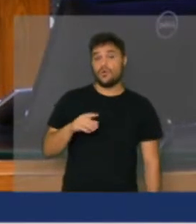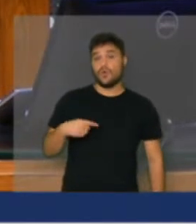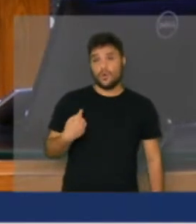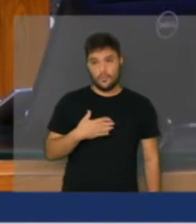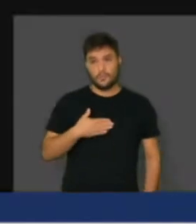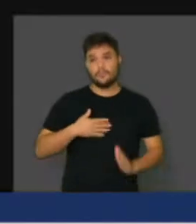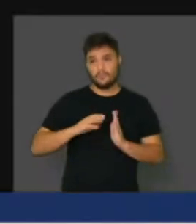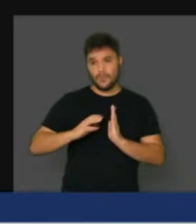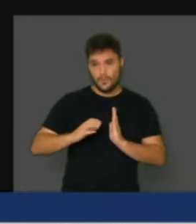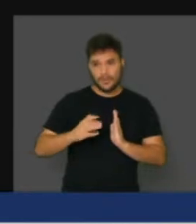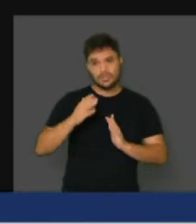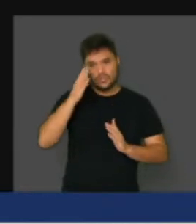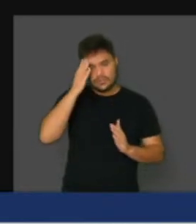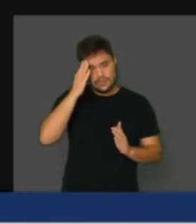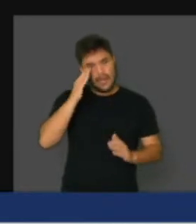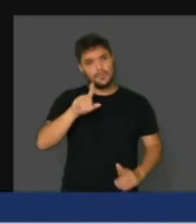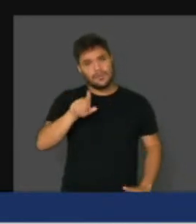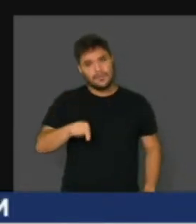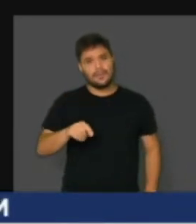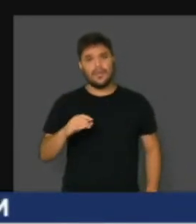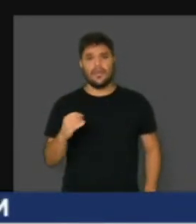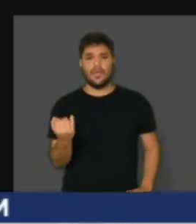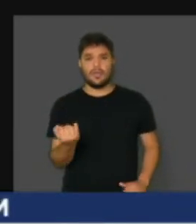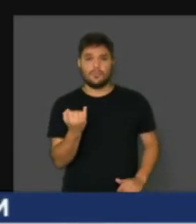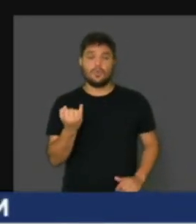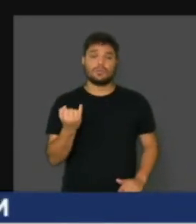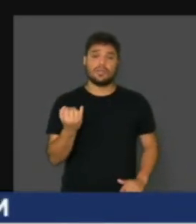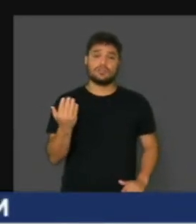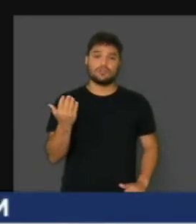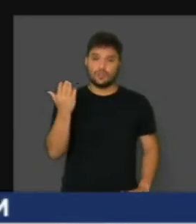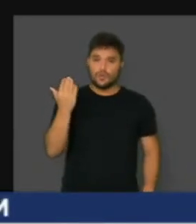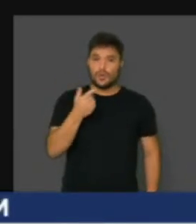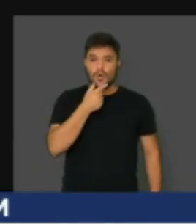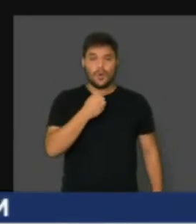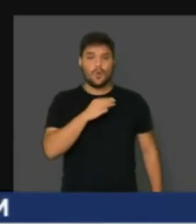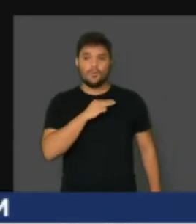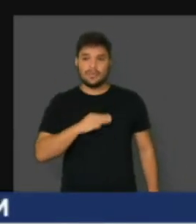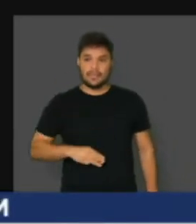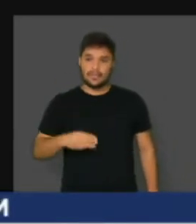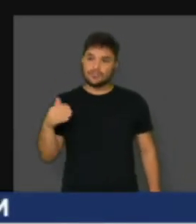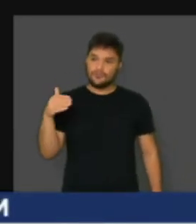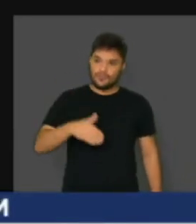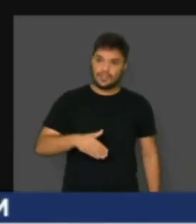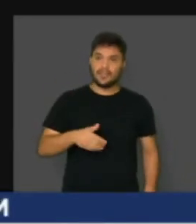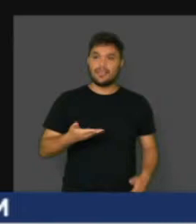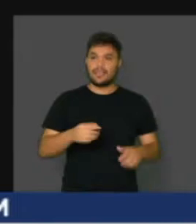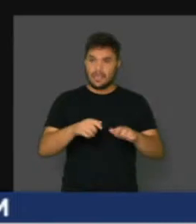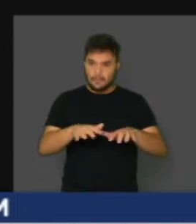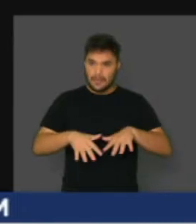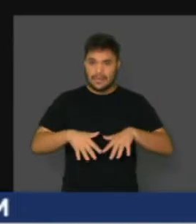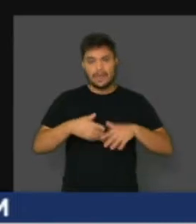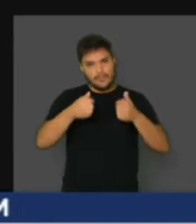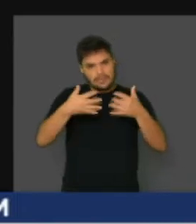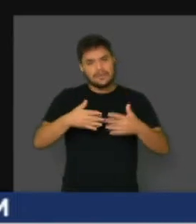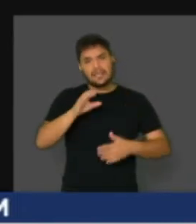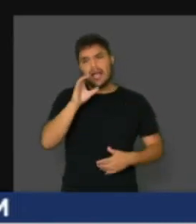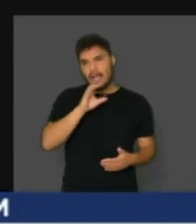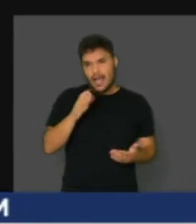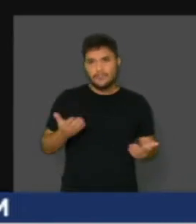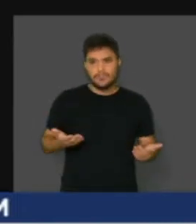VINDA DO MINISTRO AO PLENÁ RIO. PARA EXPLICAR O MAIS RÁPIDO POSSÍVEL. AGORA, FICA DIFÍCIL OUVIR A DEMAGOGIA DA ESQUERDA PELO QUE NO SEU